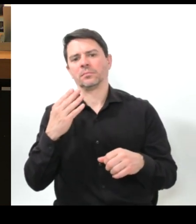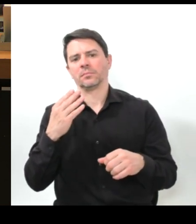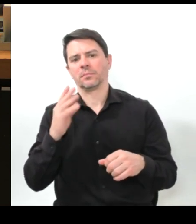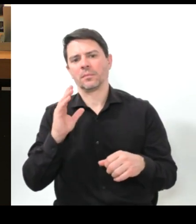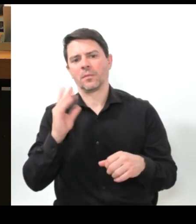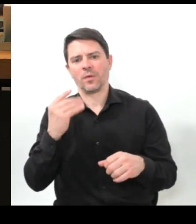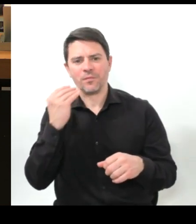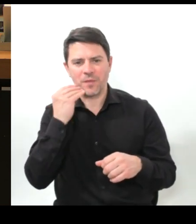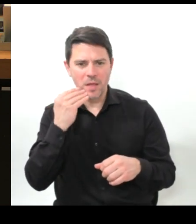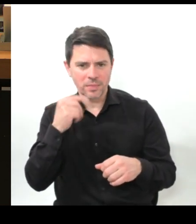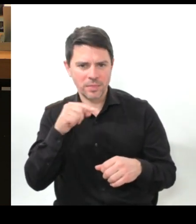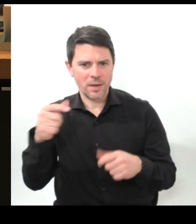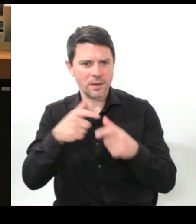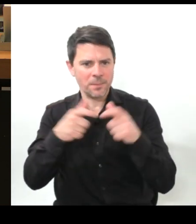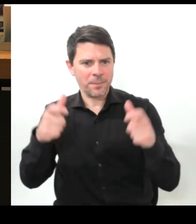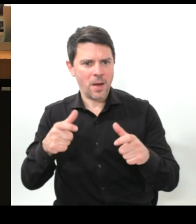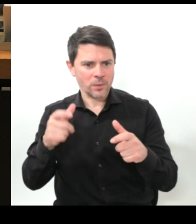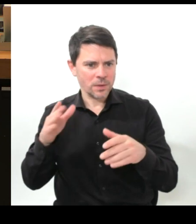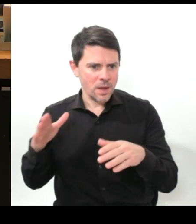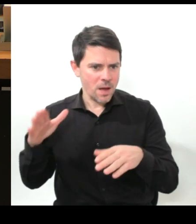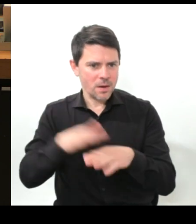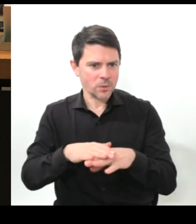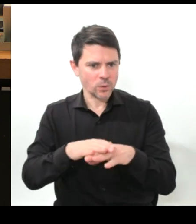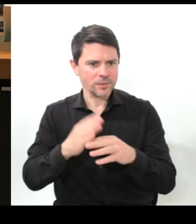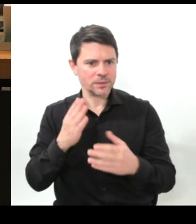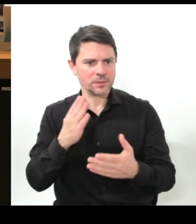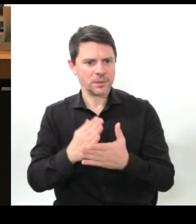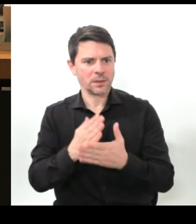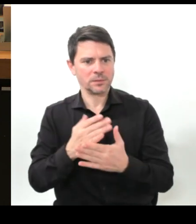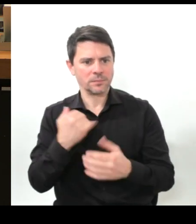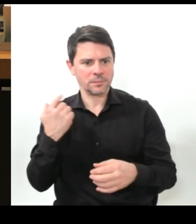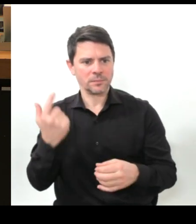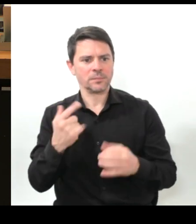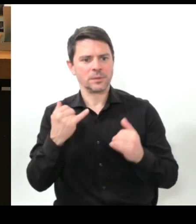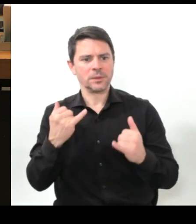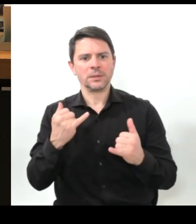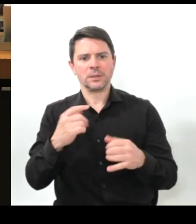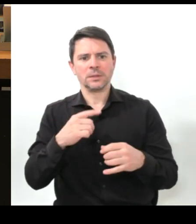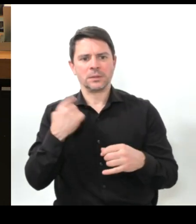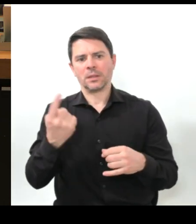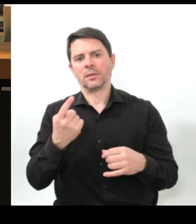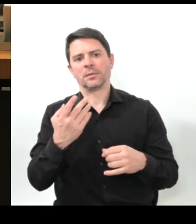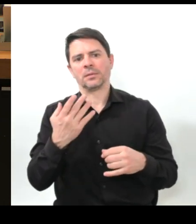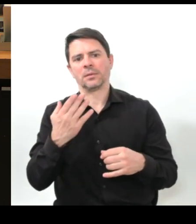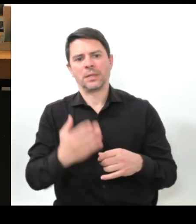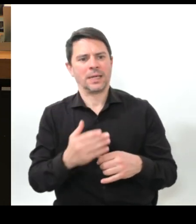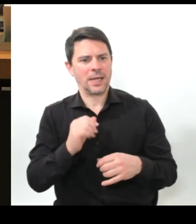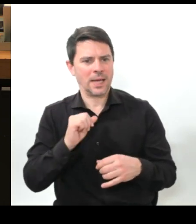Auf Dächern öffentlicher Gebäude lege das Berliner Klimaschutz Energiewende Gesetz auch bereits eine weitgehende Solar-Pflicht.